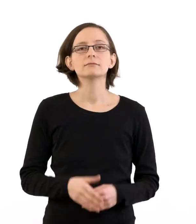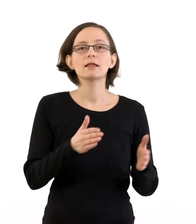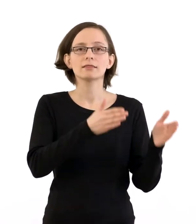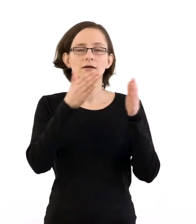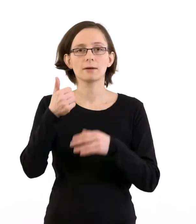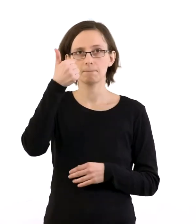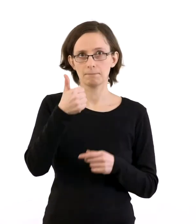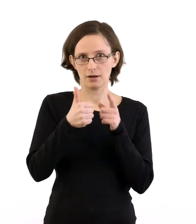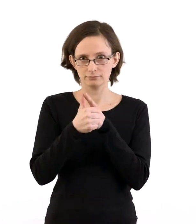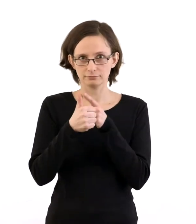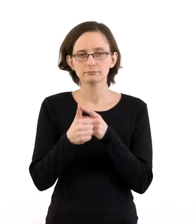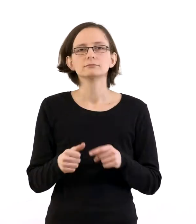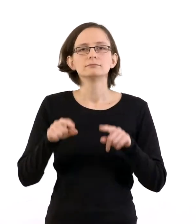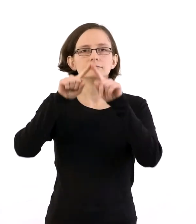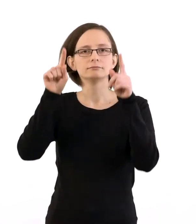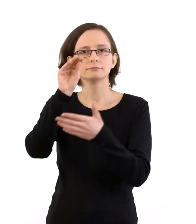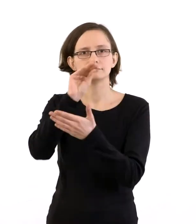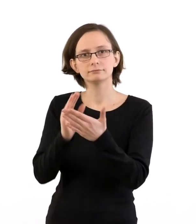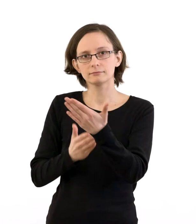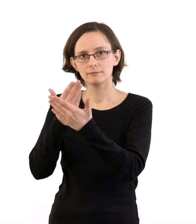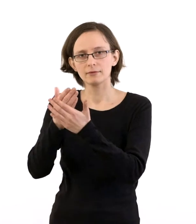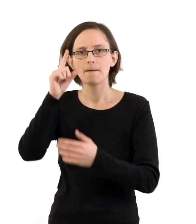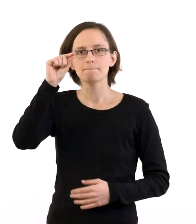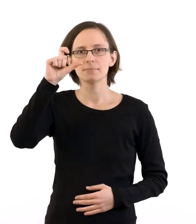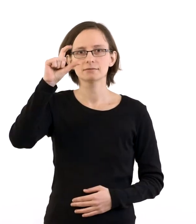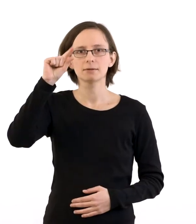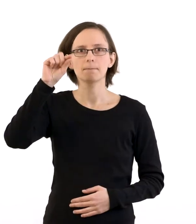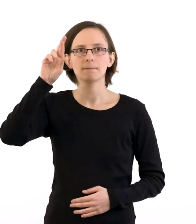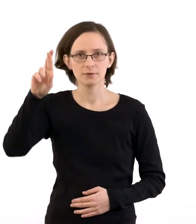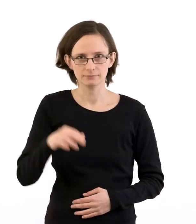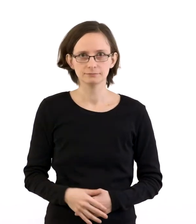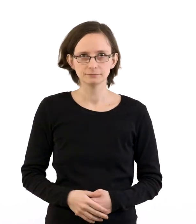Krok 1. Złożenie wniosku do Powiatowego Centrum Pomocy Rodzinie